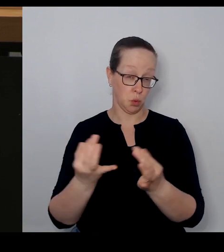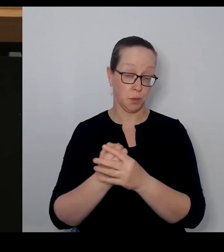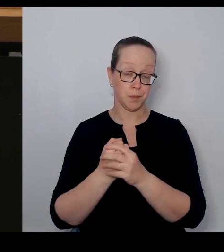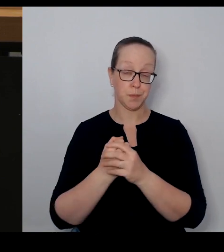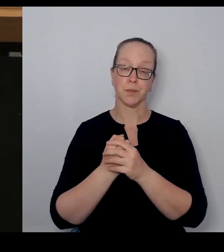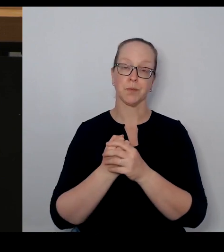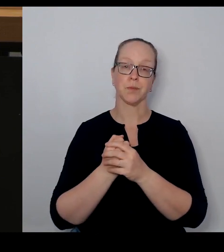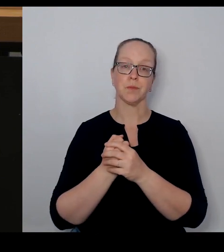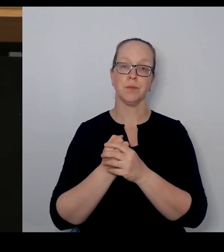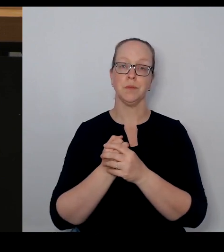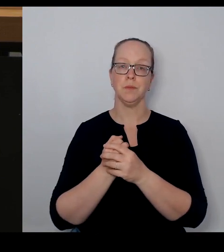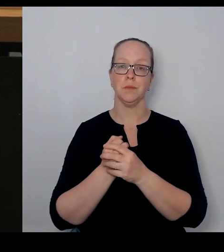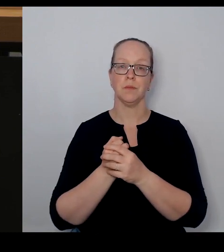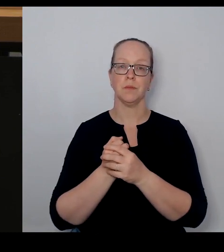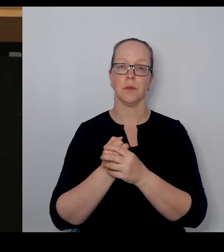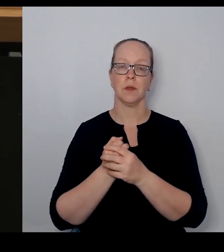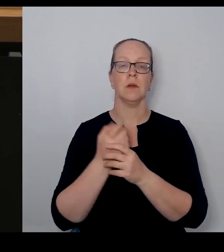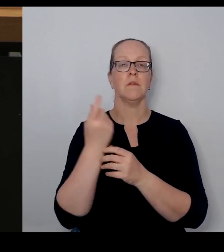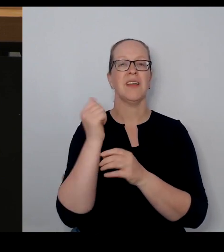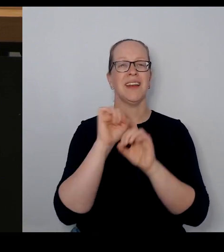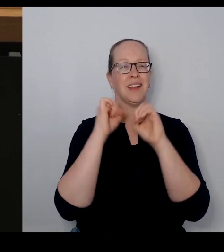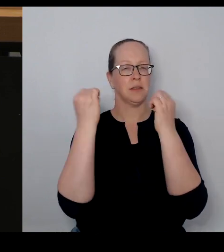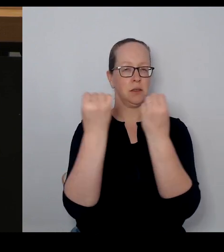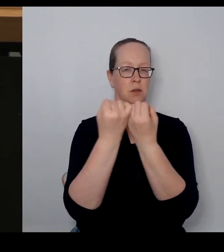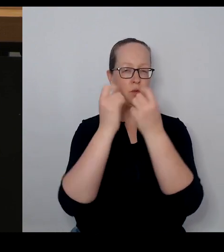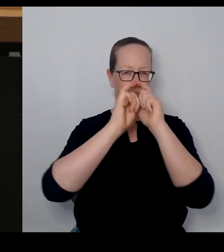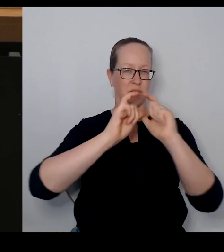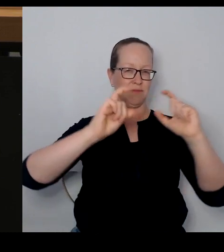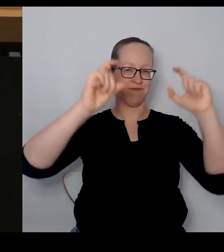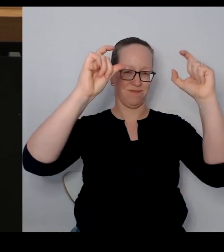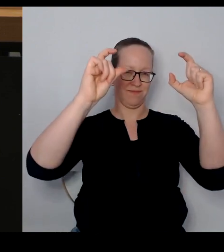haben alle meine Vorrednerinnen und Vorredner verwiesen.